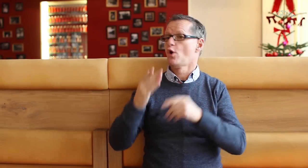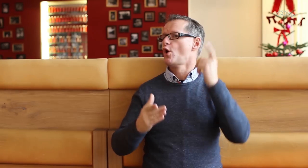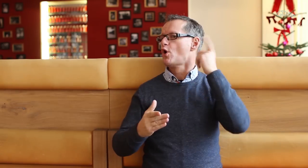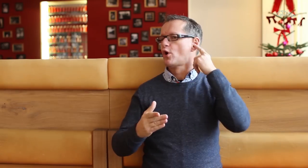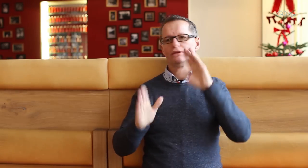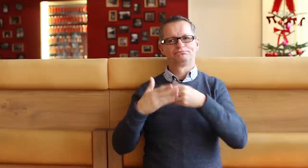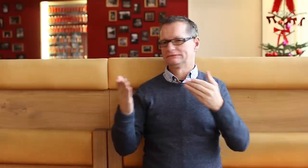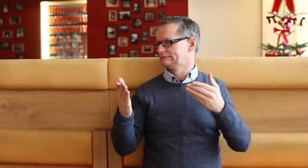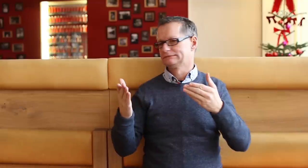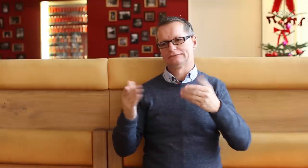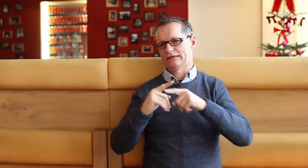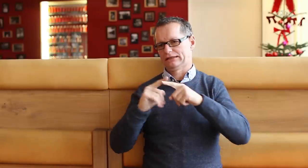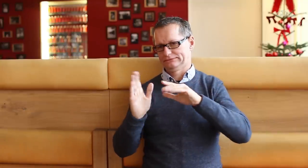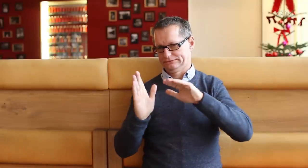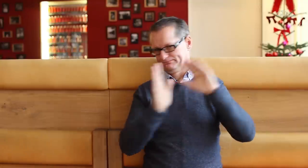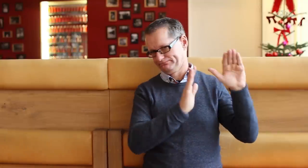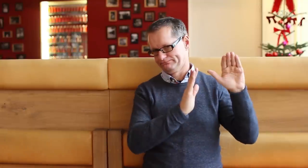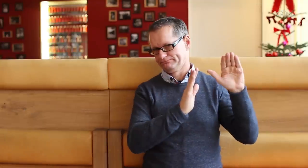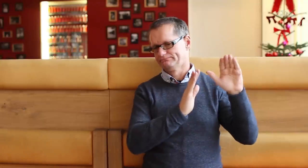Usher gibt es bei den Hörenden nicht. Aber das ist ein anderes Thema.